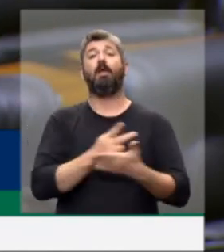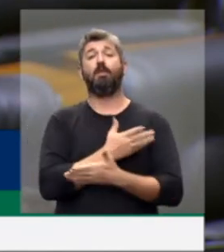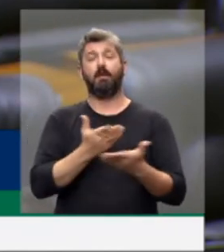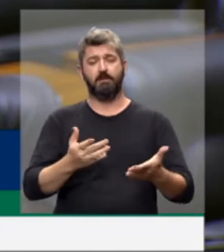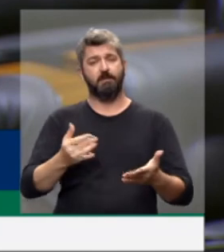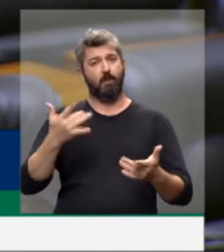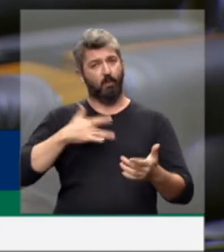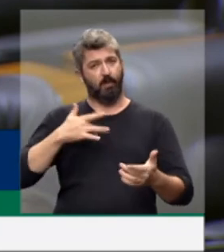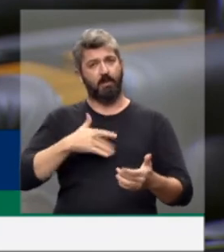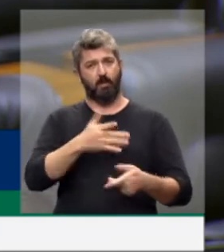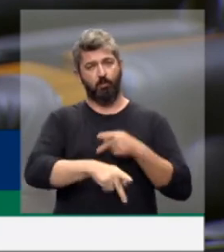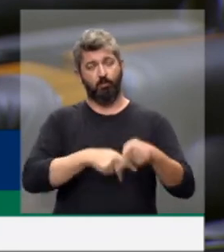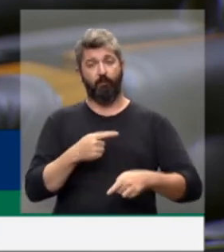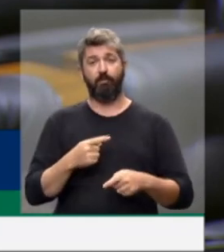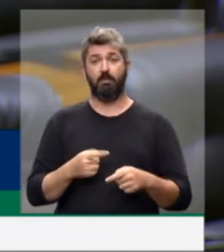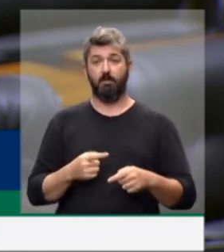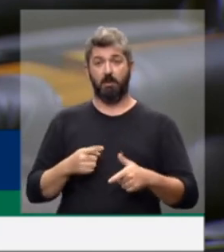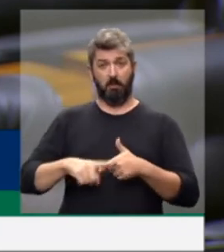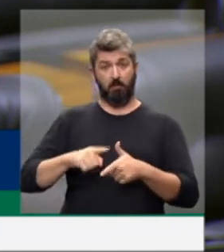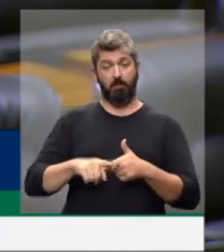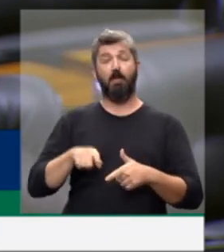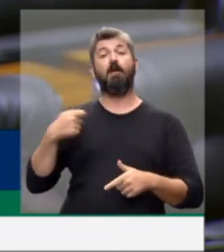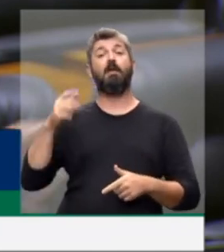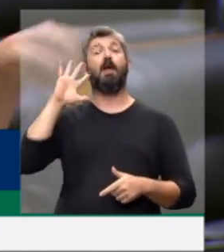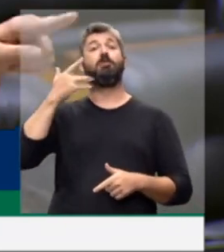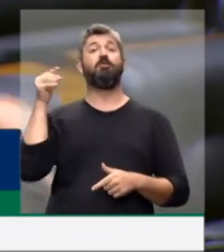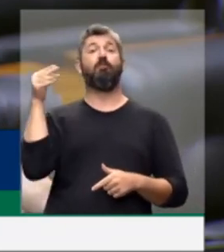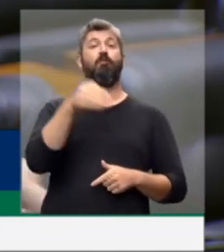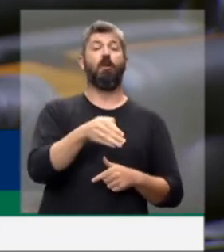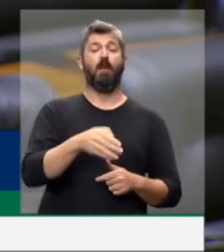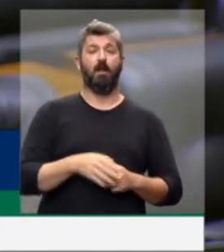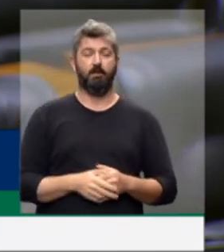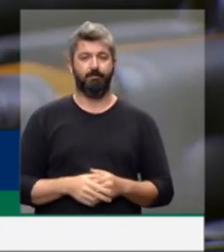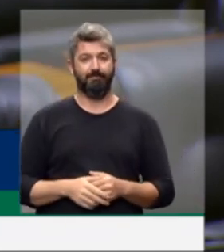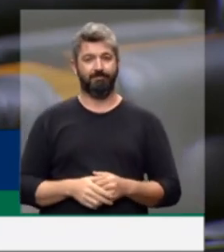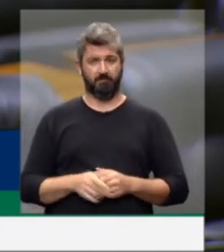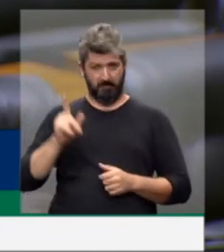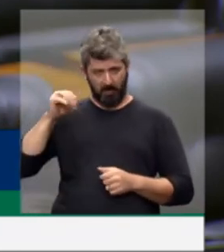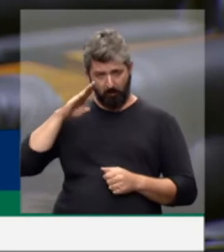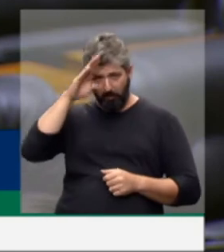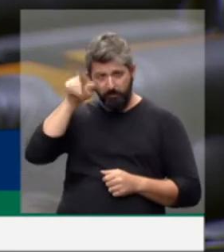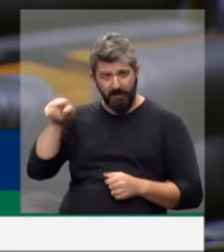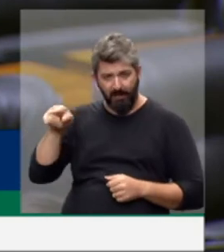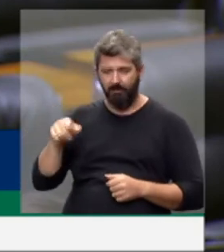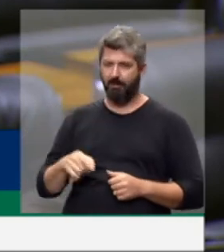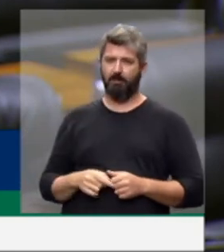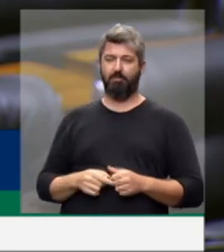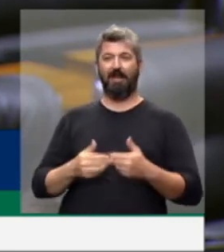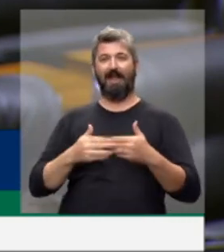PROCESSO A GENTE ESTÁ VENDO EXATAMENTE NO NORTE O QUE A PRIVATIZAÇÃO GEROU PARA O POBRE POVO DO AMAPÁ, QUE QUANDO DEU PROBLEMA QUEM FOI